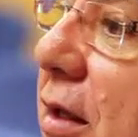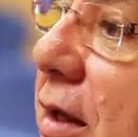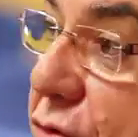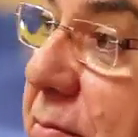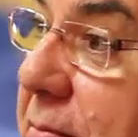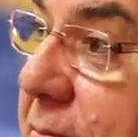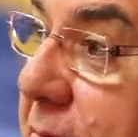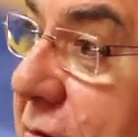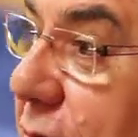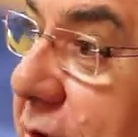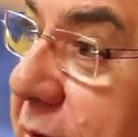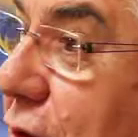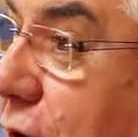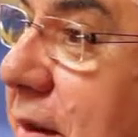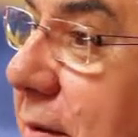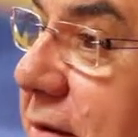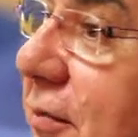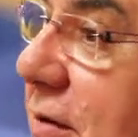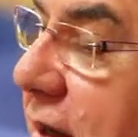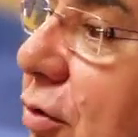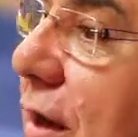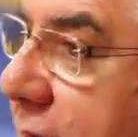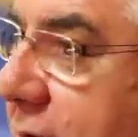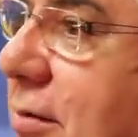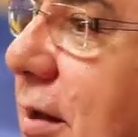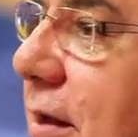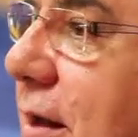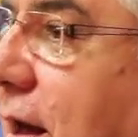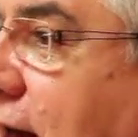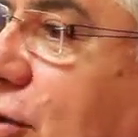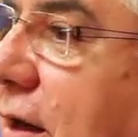Esto fue más o menos como lo que comentabas, hasta que no